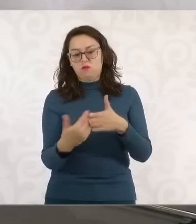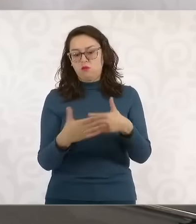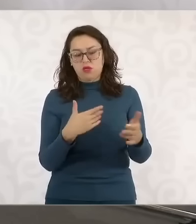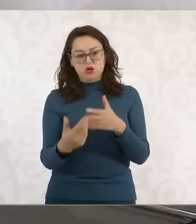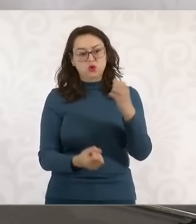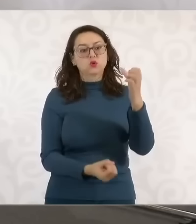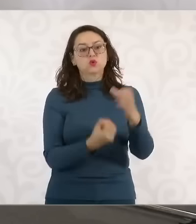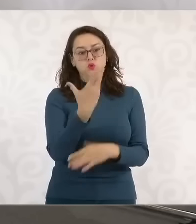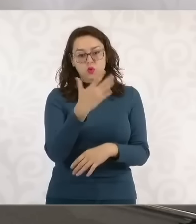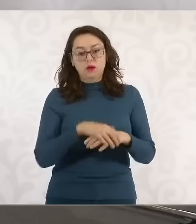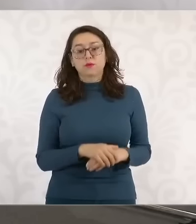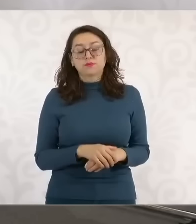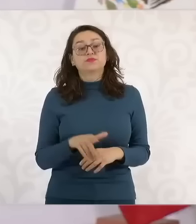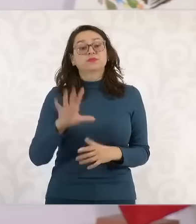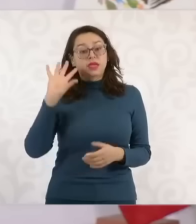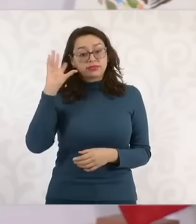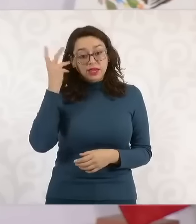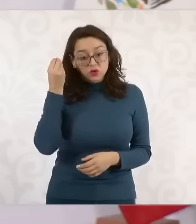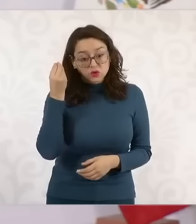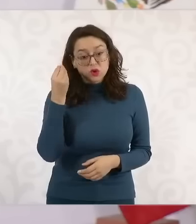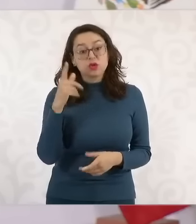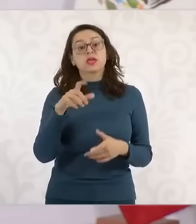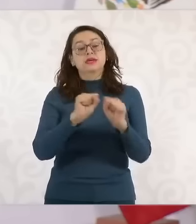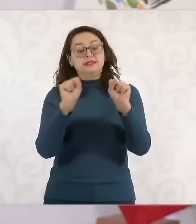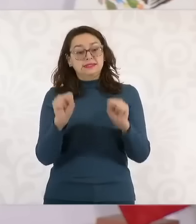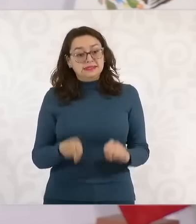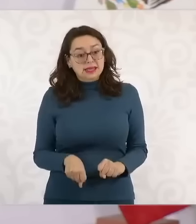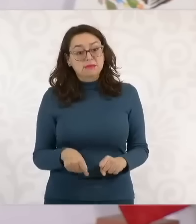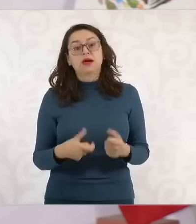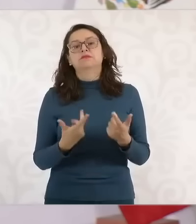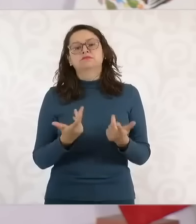estamos actualizando la tecnología, los equipos y los sistemas de producción para tener productos de